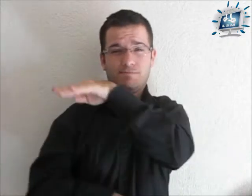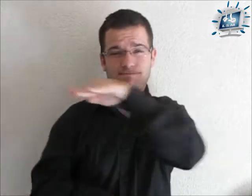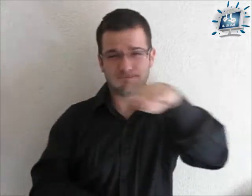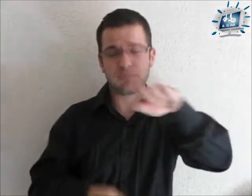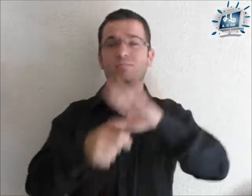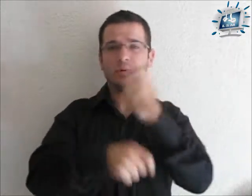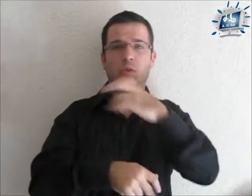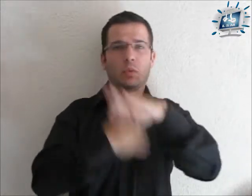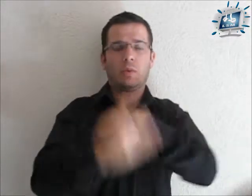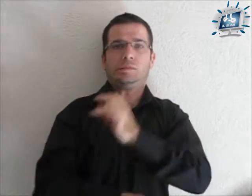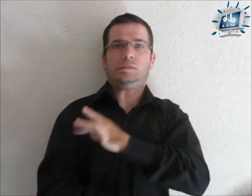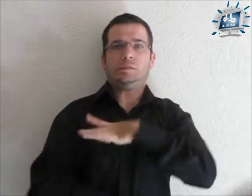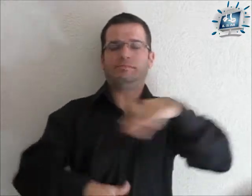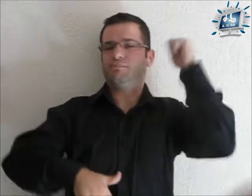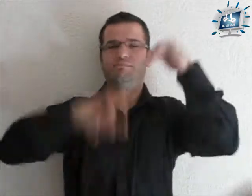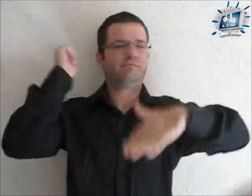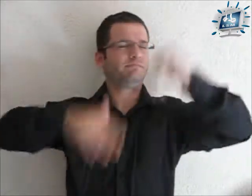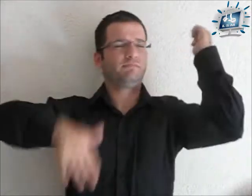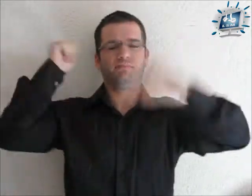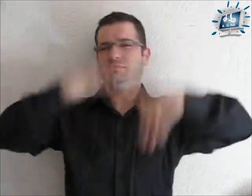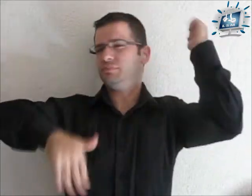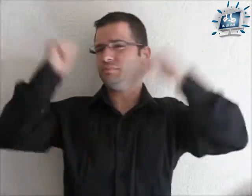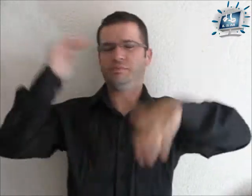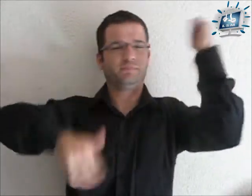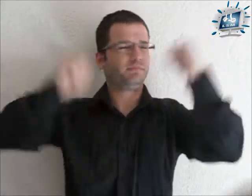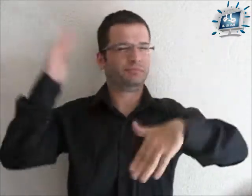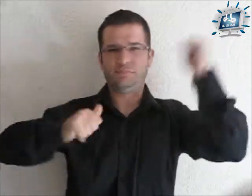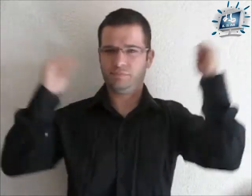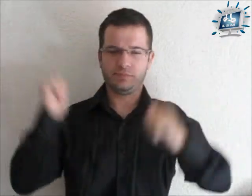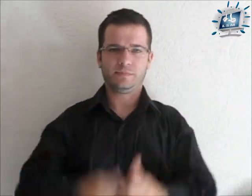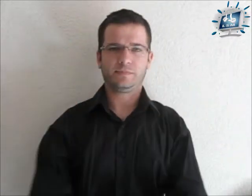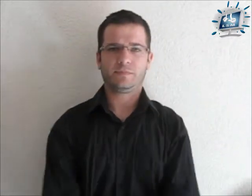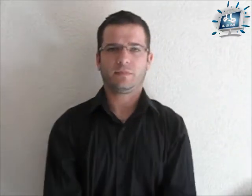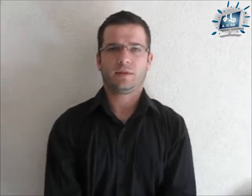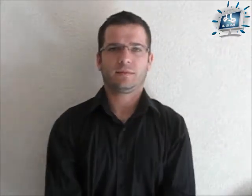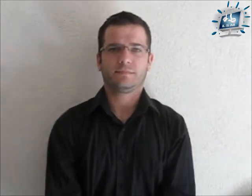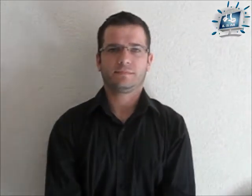los que oponen y será más muertes por eso los extranjeros salen de Libia